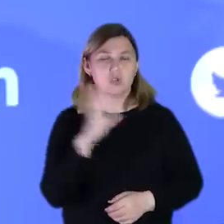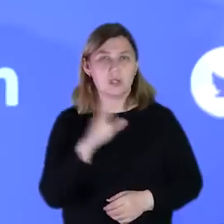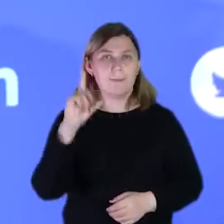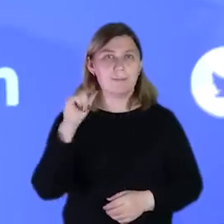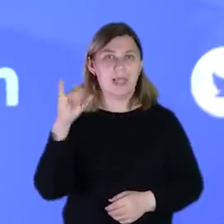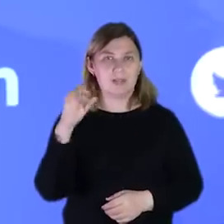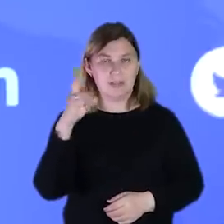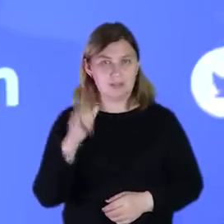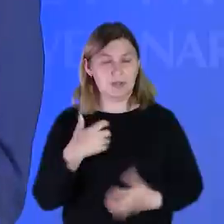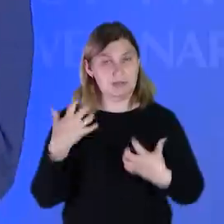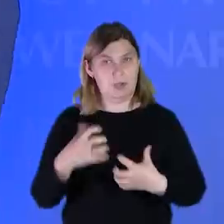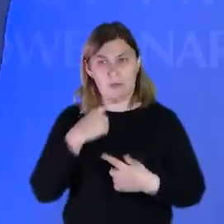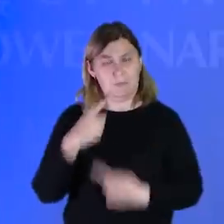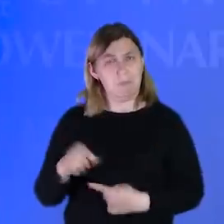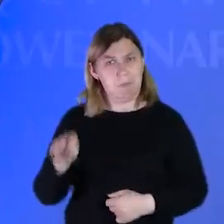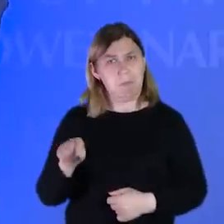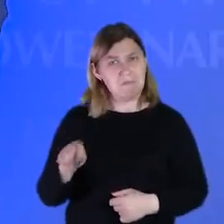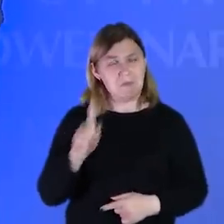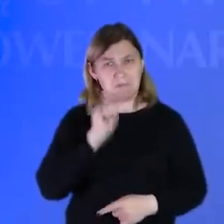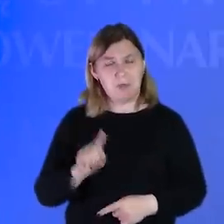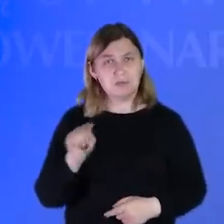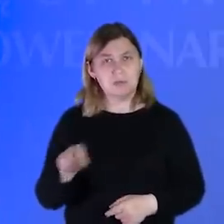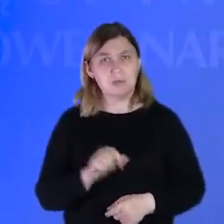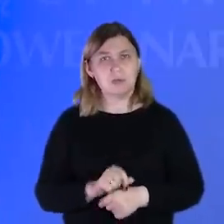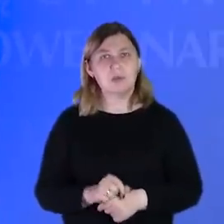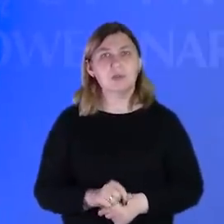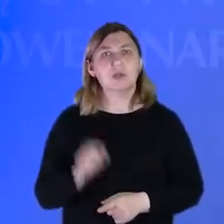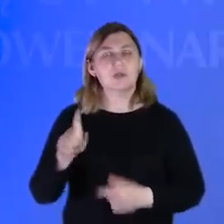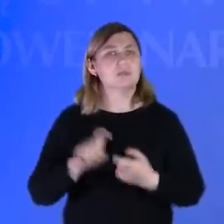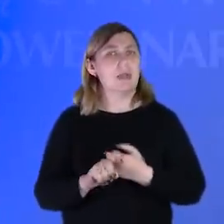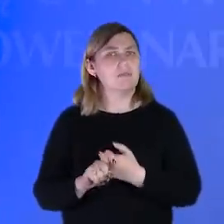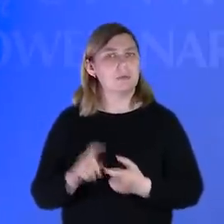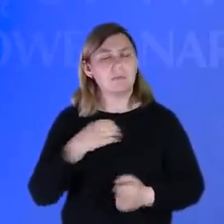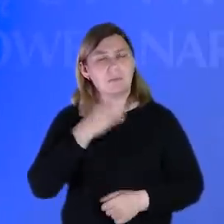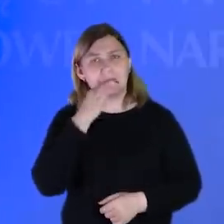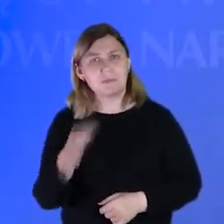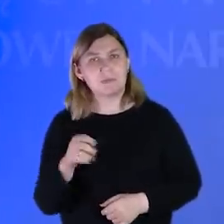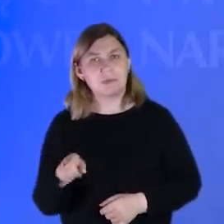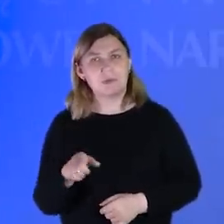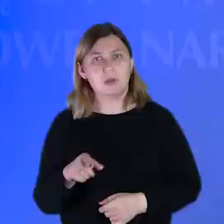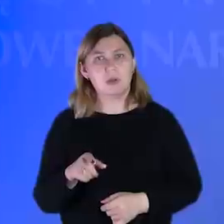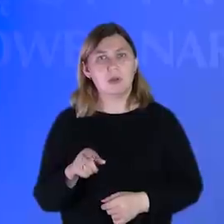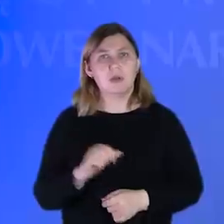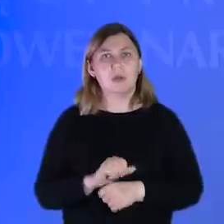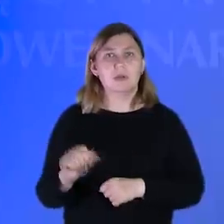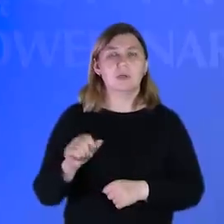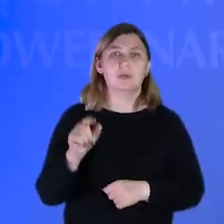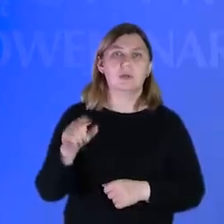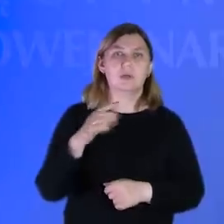Właśnie, chciałem go przywołać, bo też mam takie pytanie w związku z tym związane, bo malowniczo i barwnie